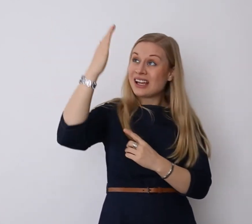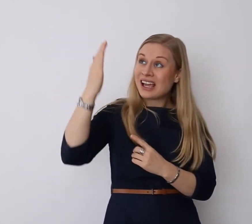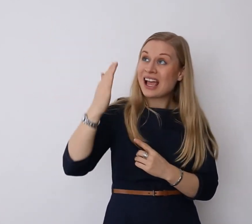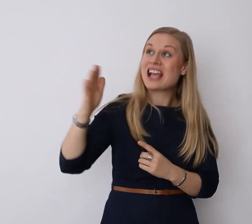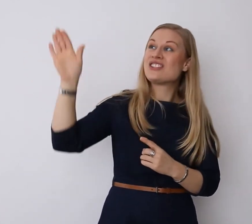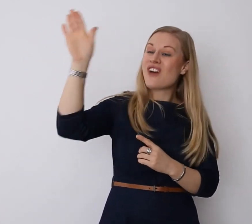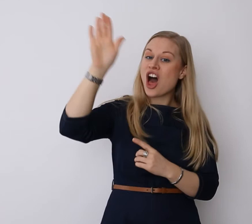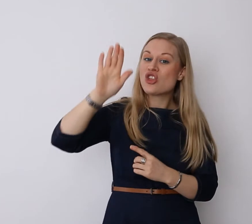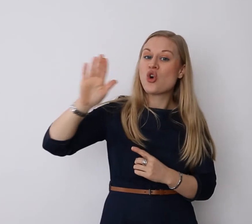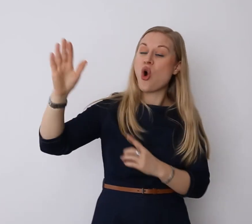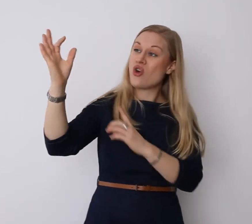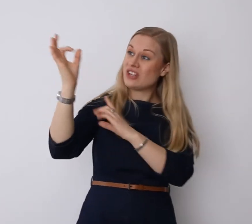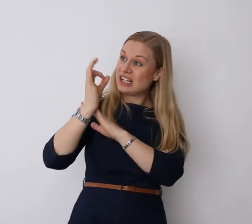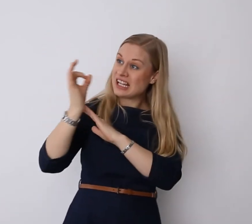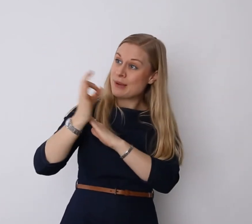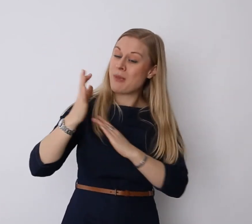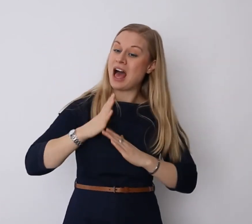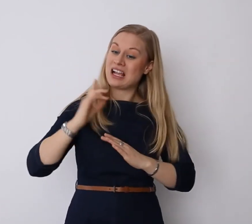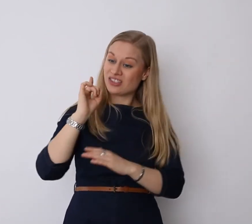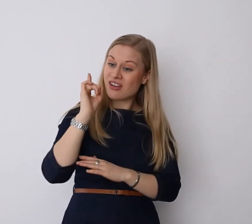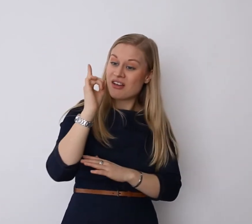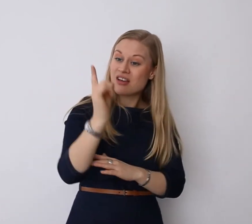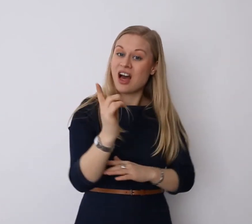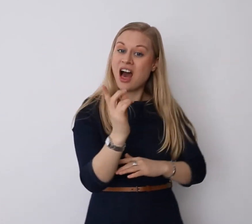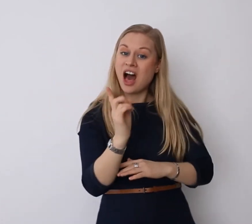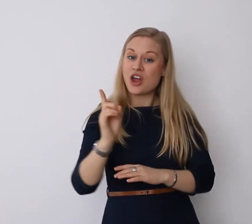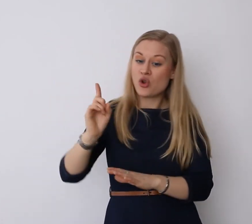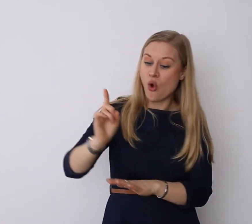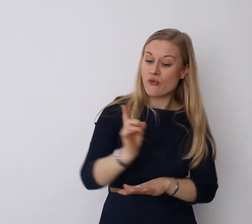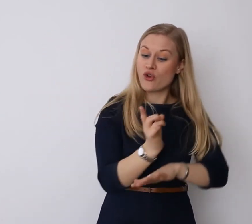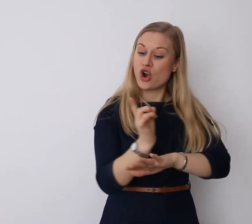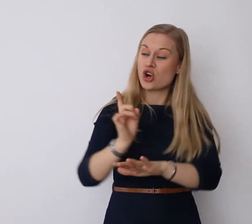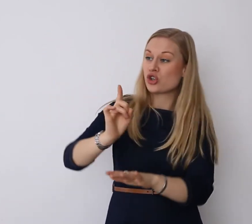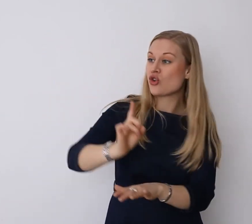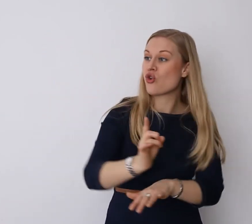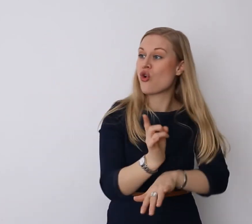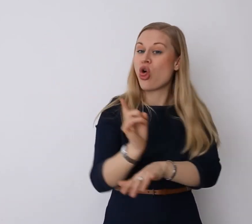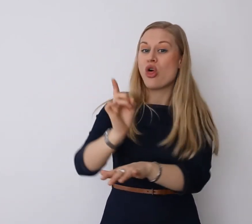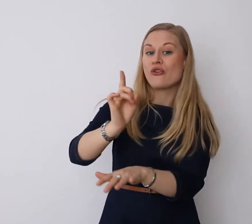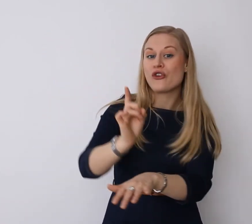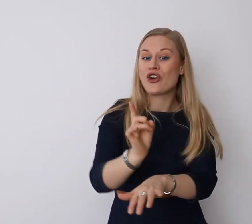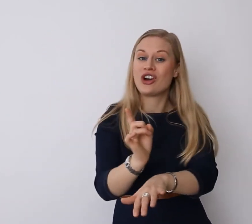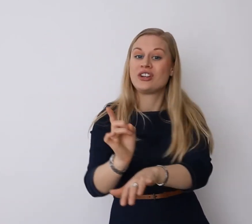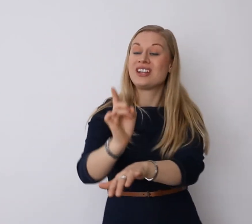Geest van God, leer mij te gaan over de golven,